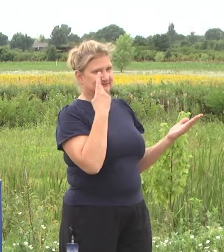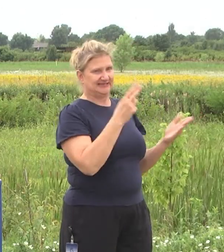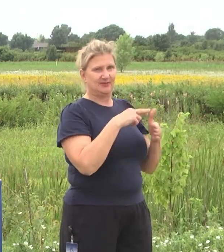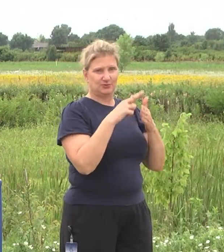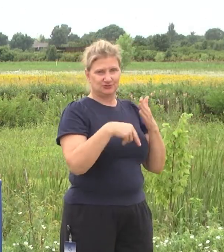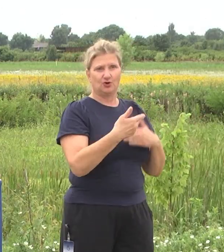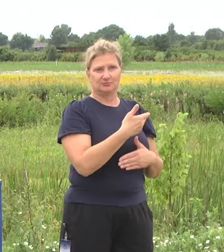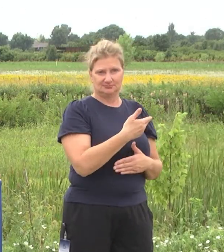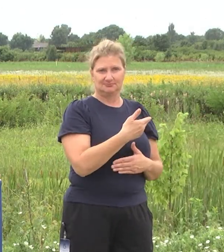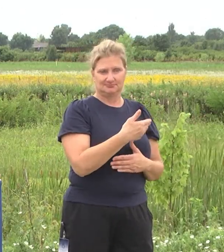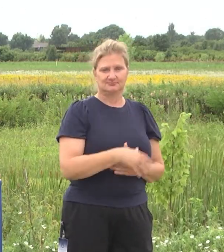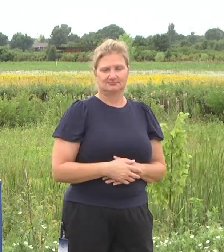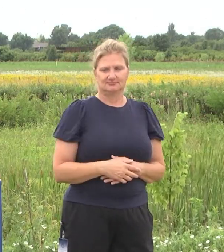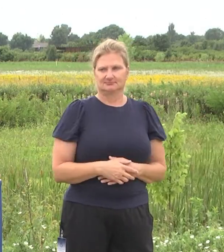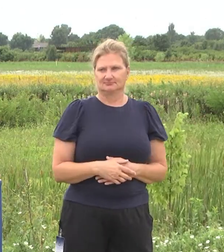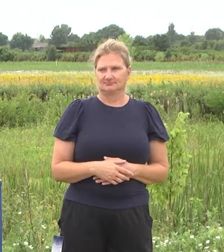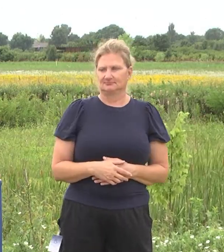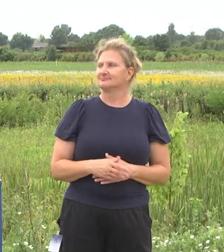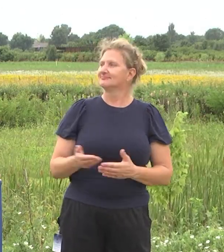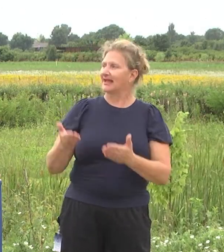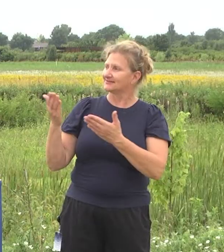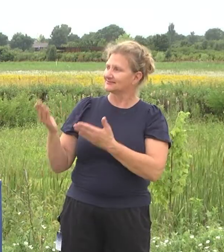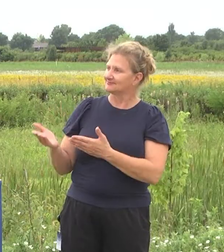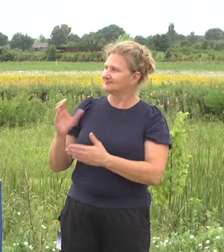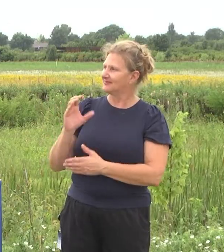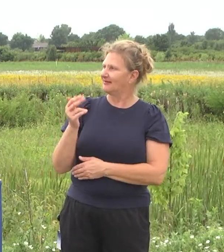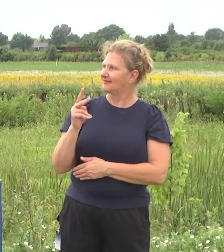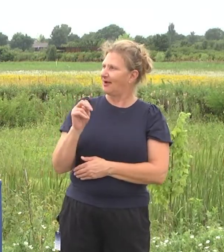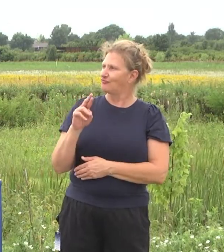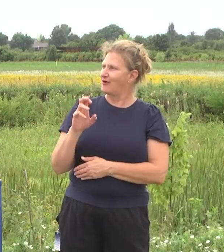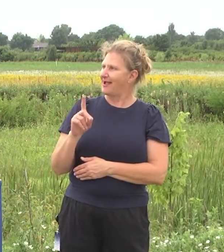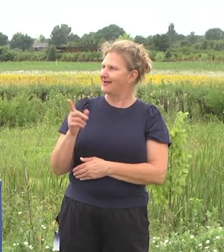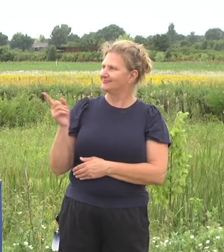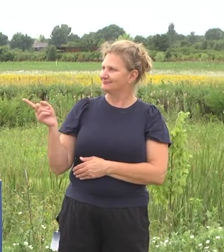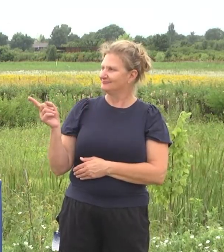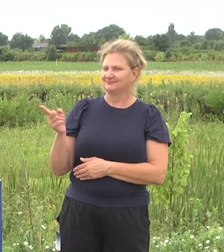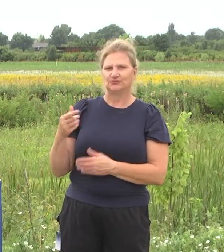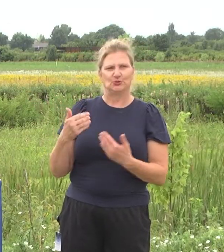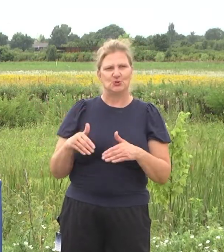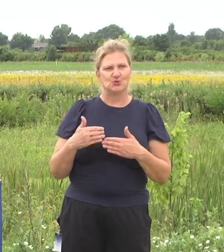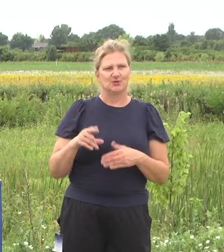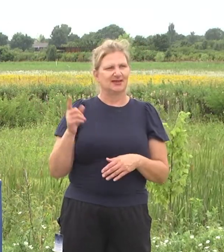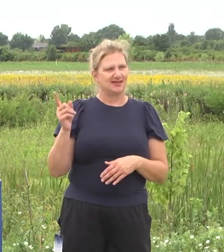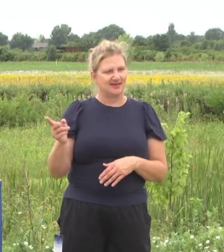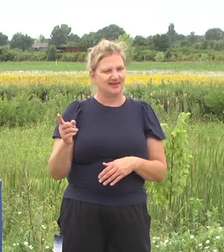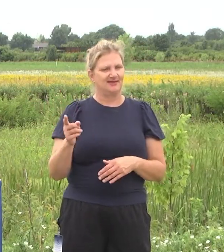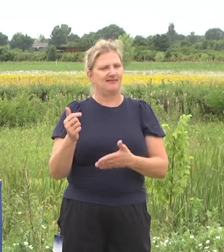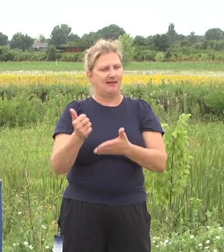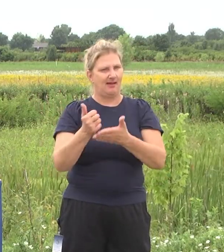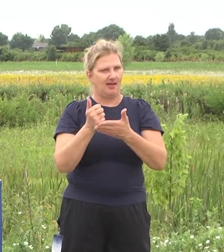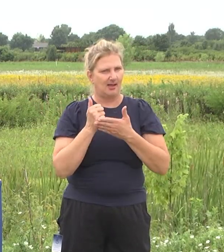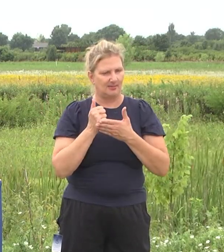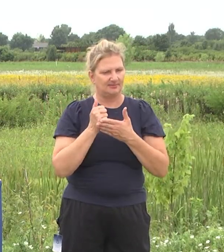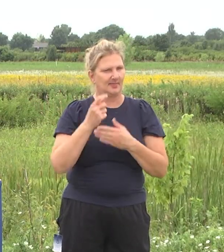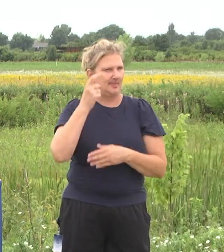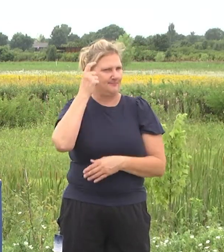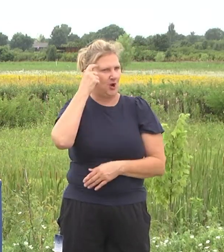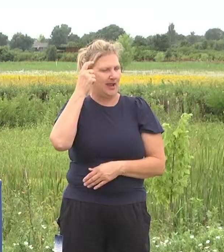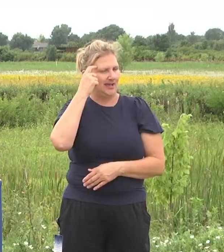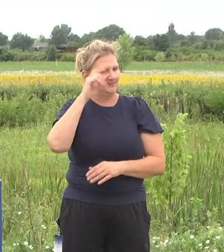me gustaría agradecer a Conrad. Él fue el cerebro detrás de la realidad aumentada (RA) y la obra de arte.